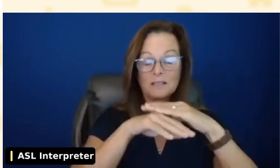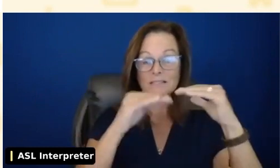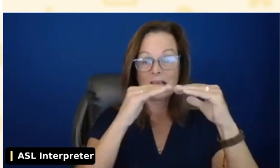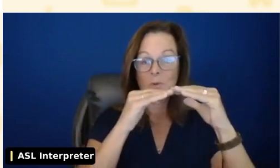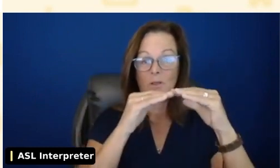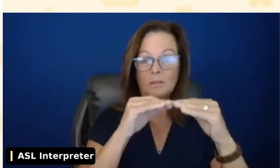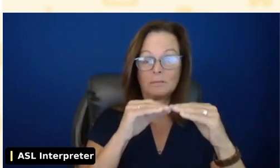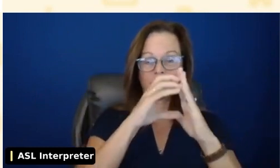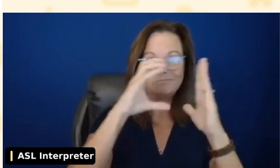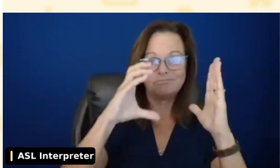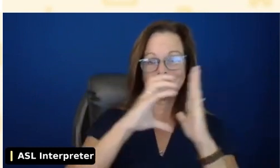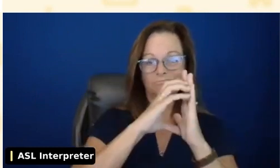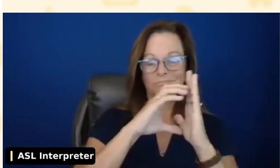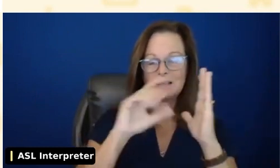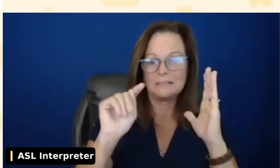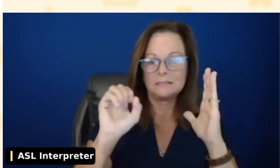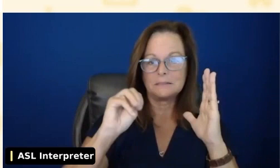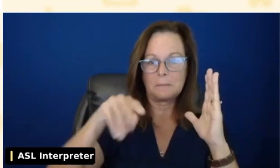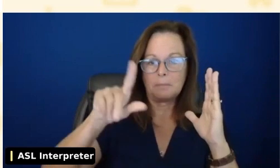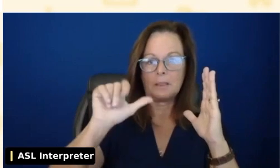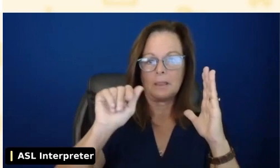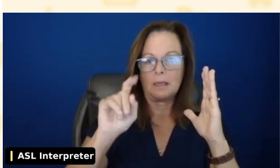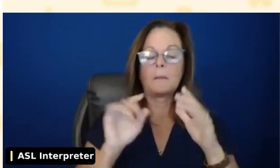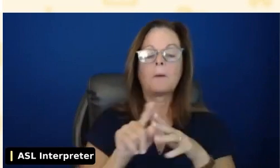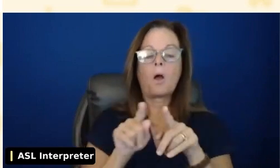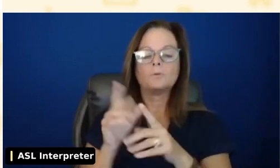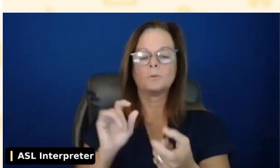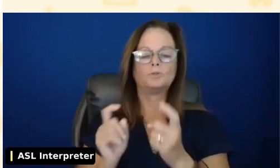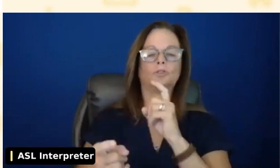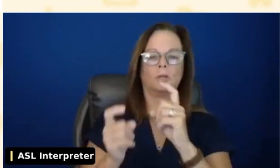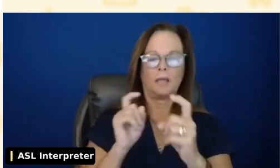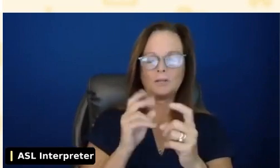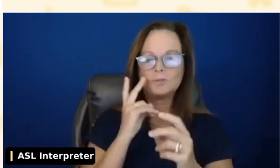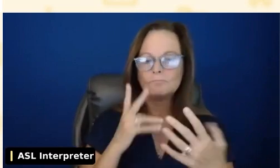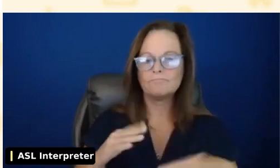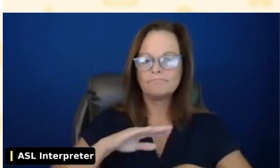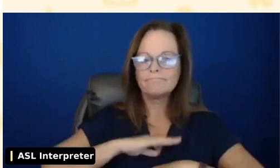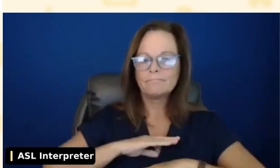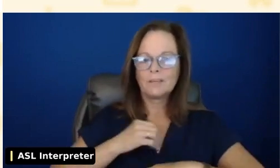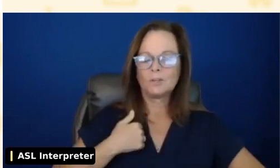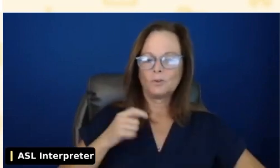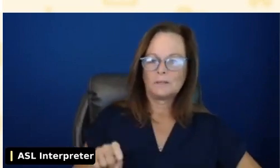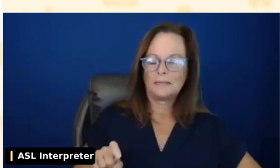pero también debes asegurarte de poder cambiar las plantillas para satisfacer tus necesidades y las de tu audiencia según sea necesario.